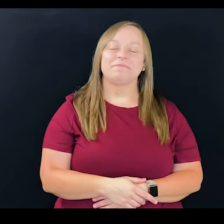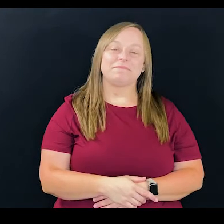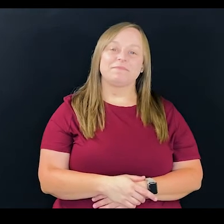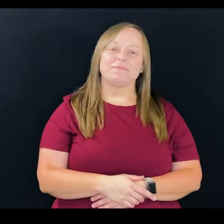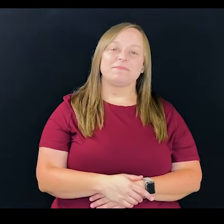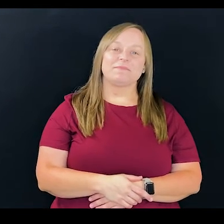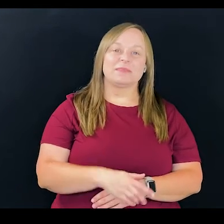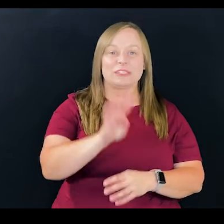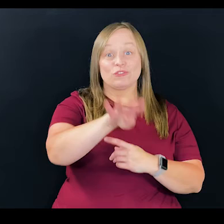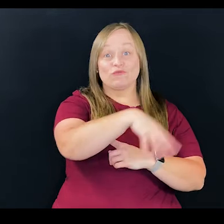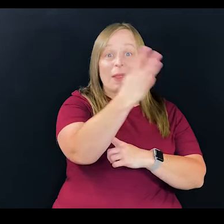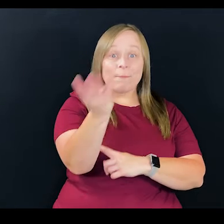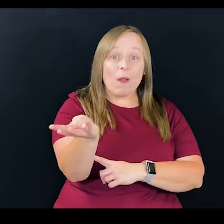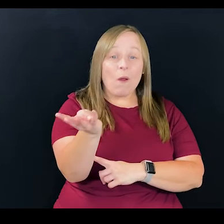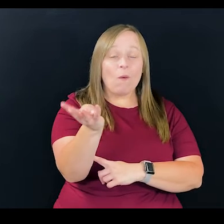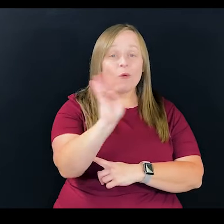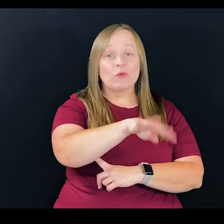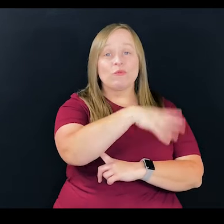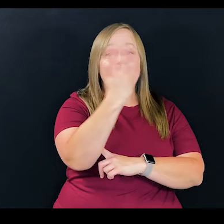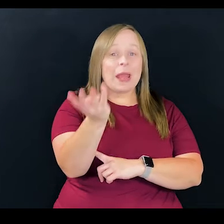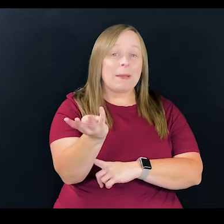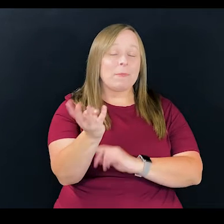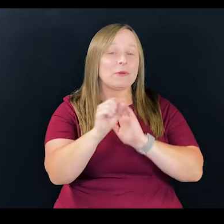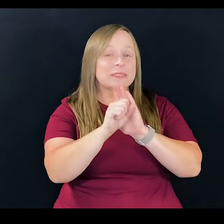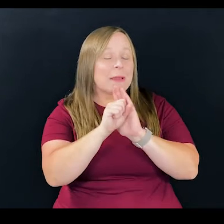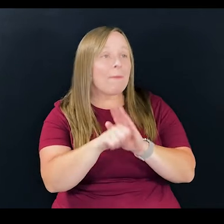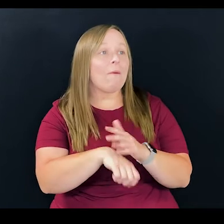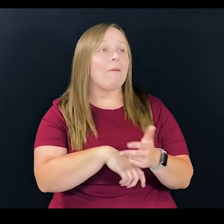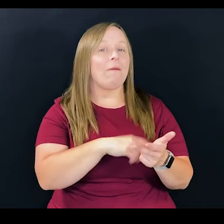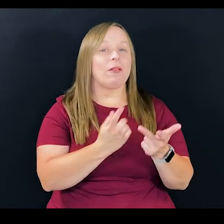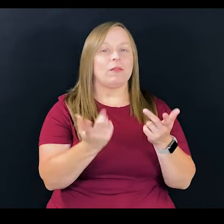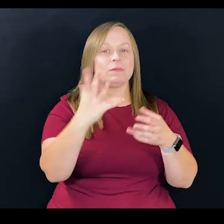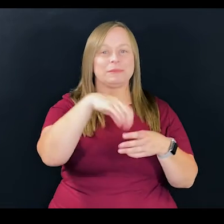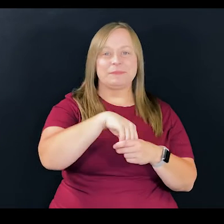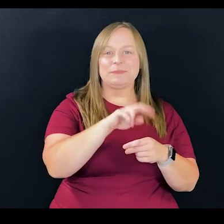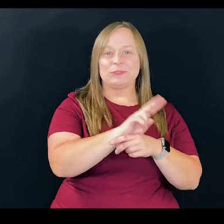que es un arcoíris. Y el arcoíris, el símbolo del arcoíris